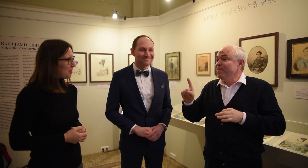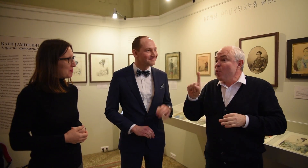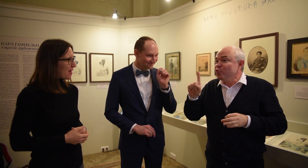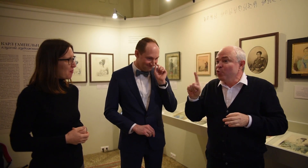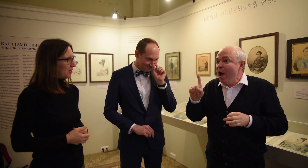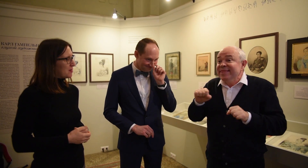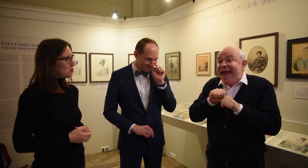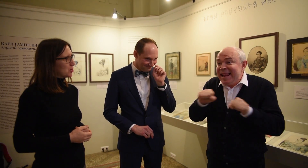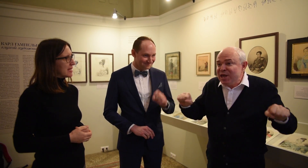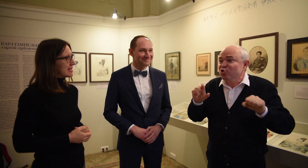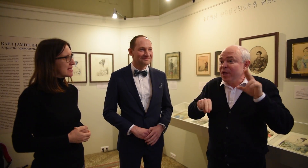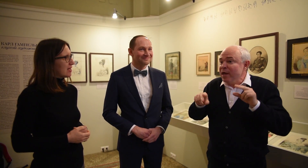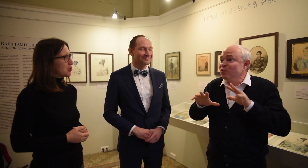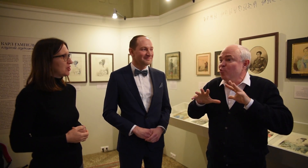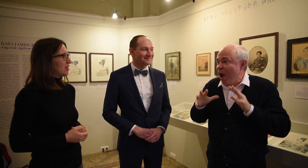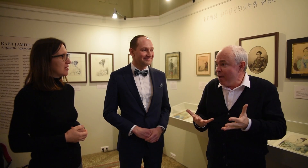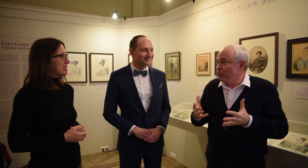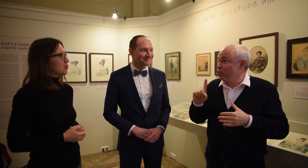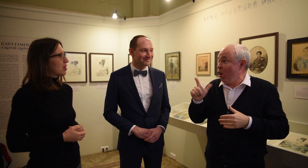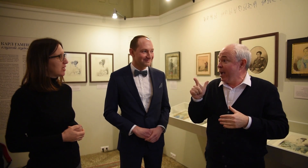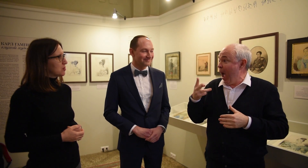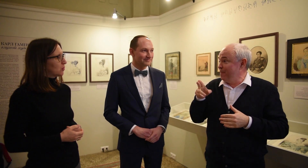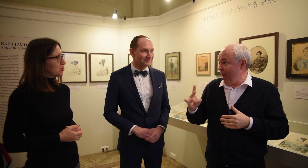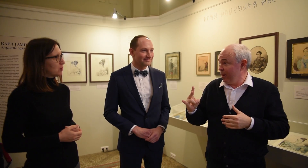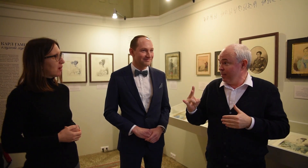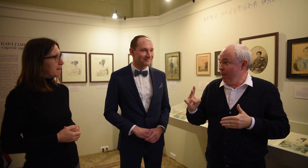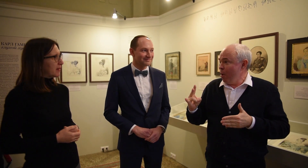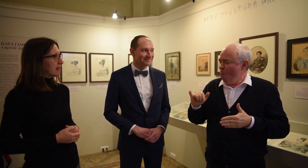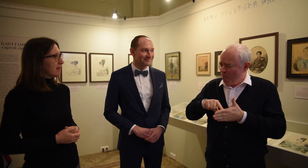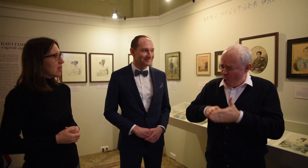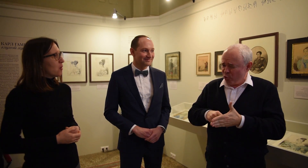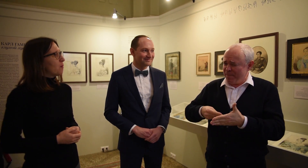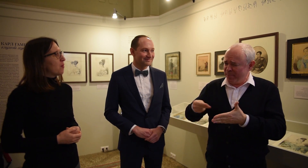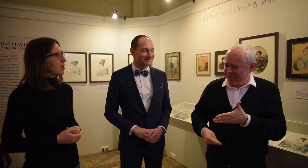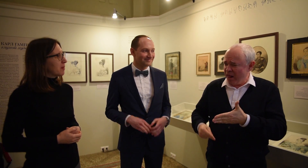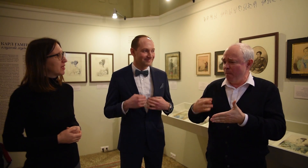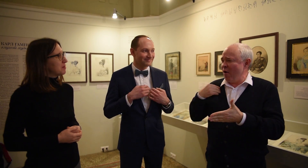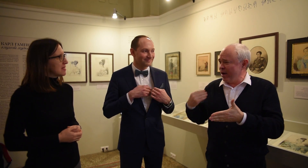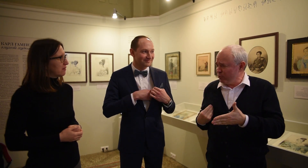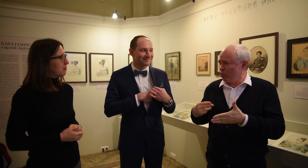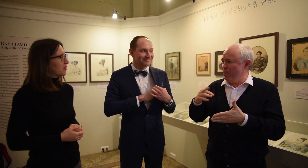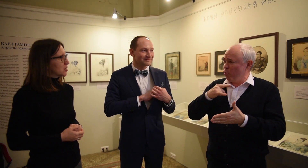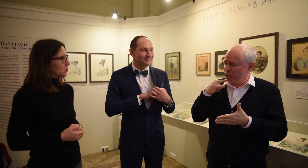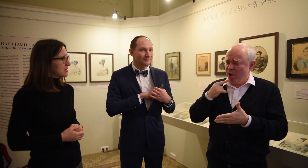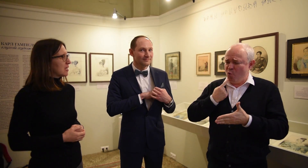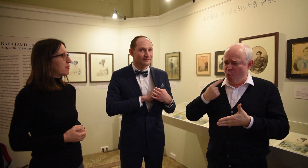Нельзя считать случайностью то, что Гампельн упорно подписывал свои работы по-французски и по-русски